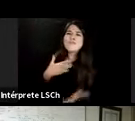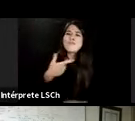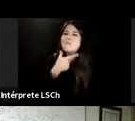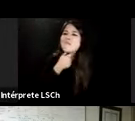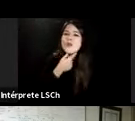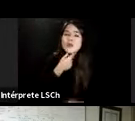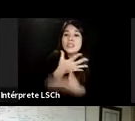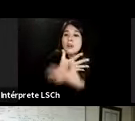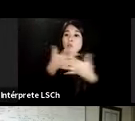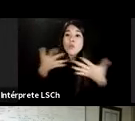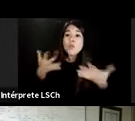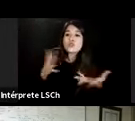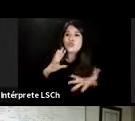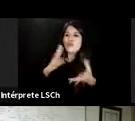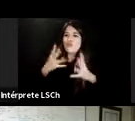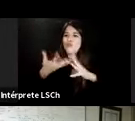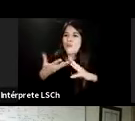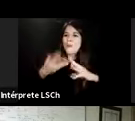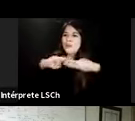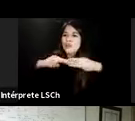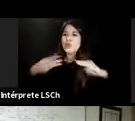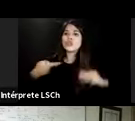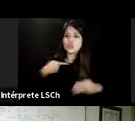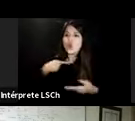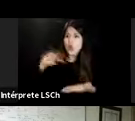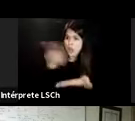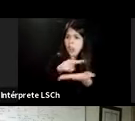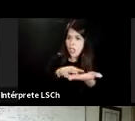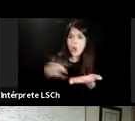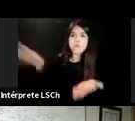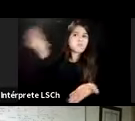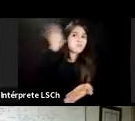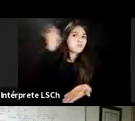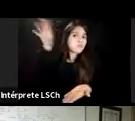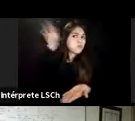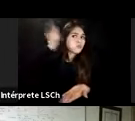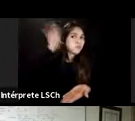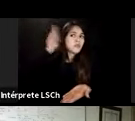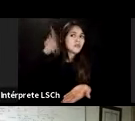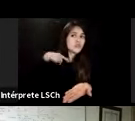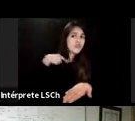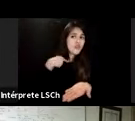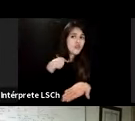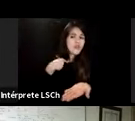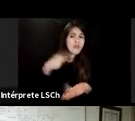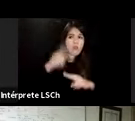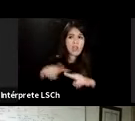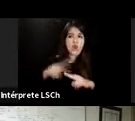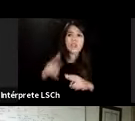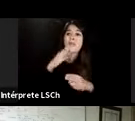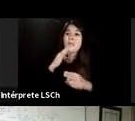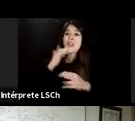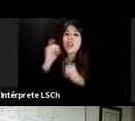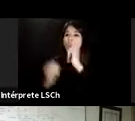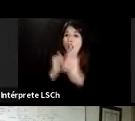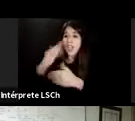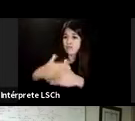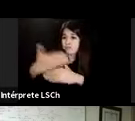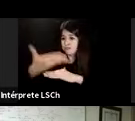formato que yo consumo mucho, yo leo muchos audiolibros, así como leo libros electrónicos, como leo libros en papel,